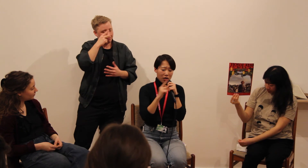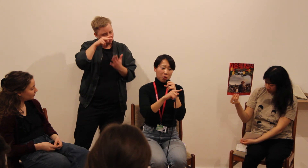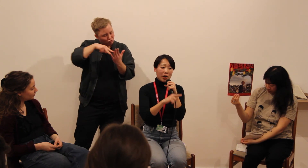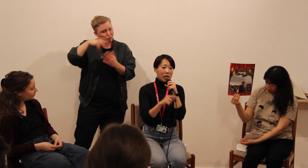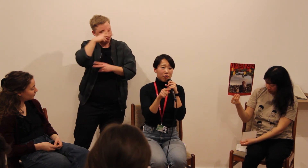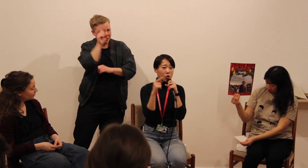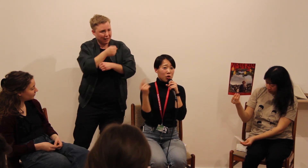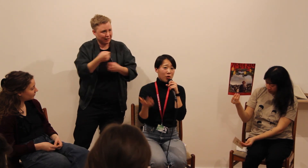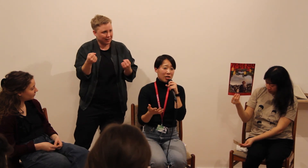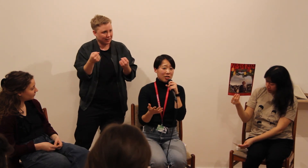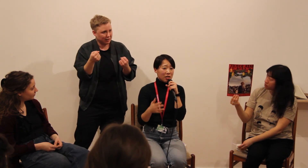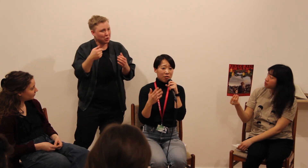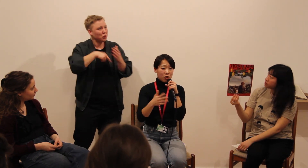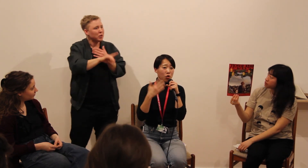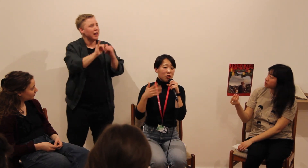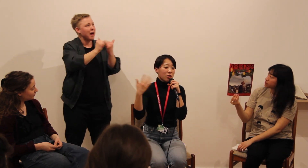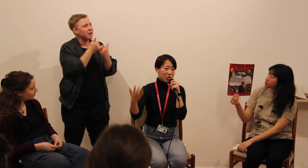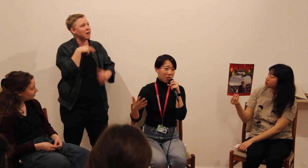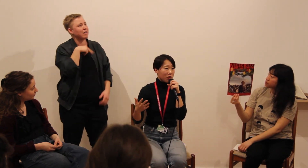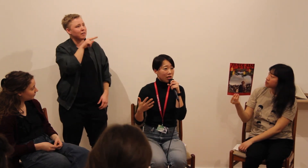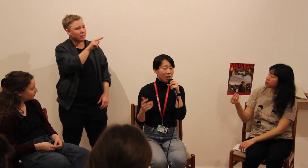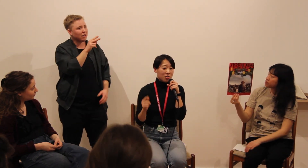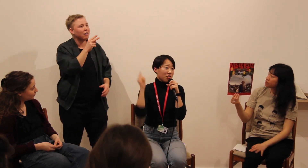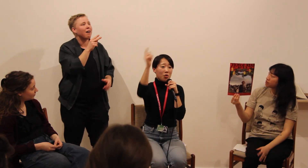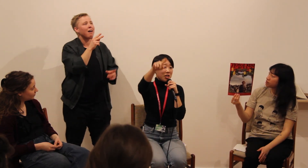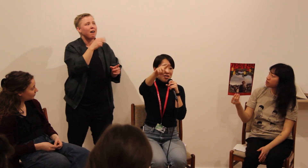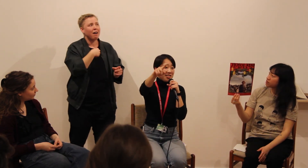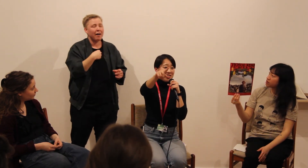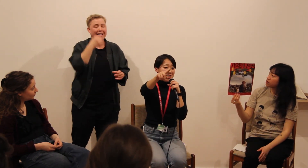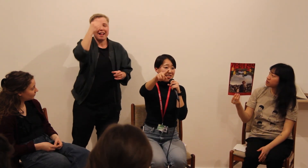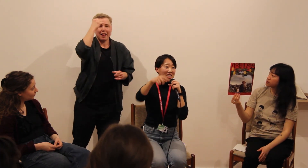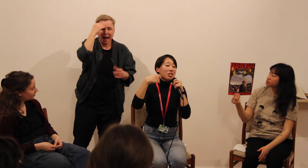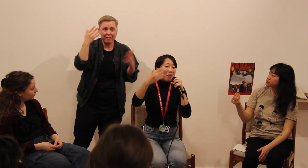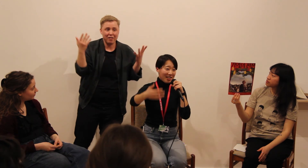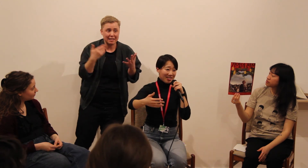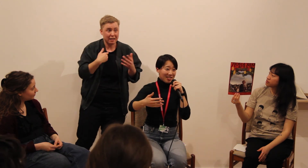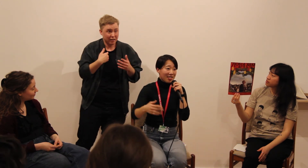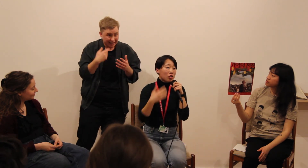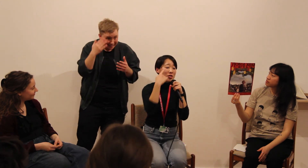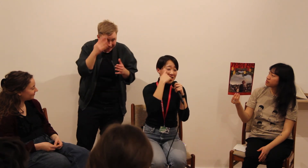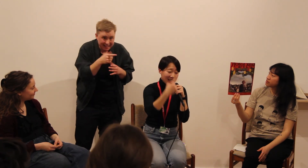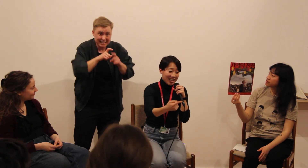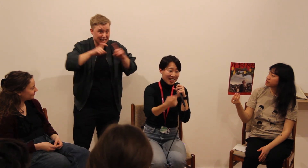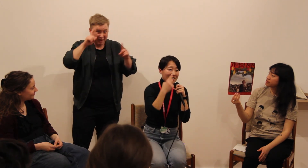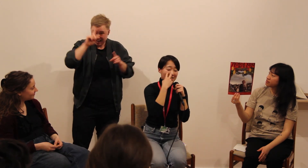Bora, wenn du etwas nicht verstehst, dann geh selber hin, um es mit deinen Augen zu sehen und zu verstehen.